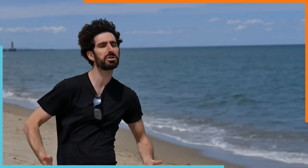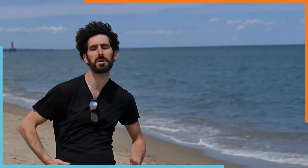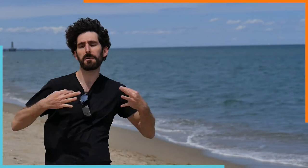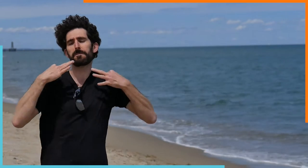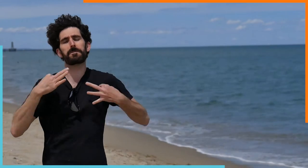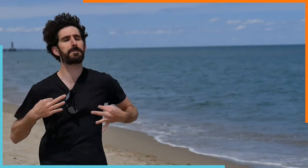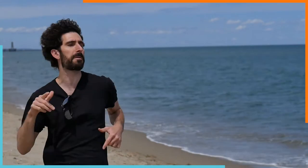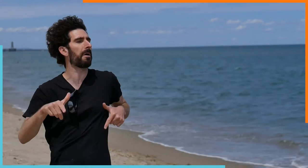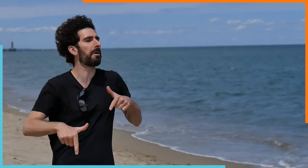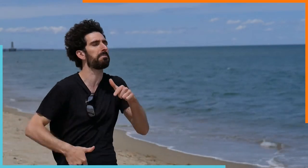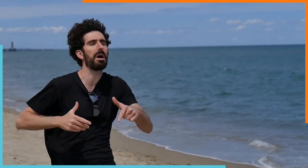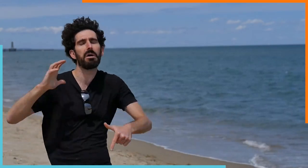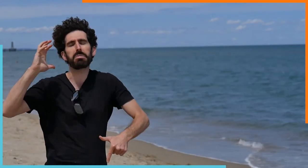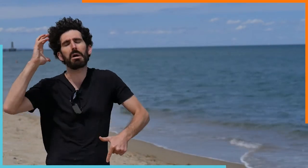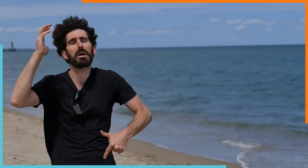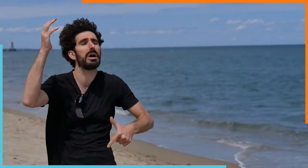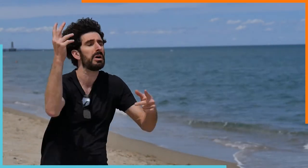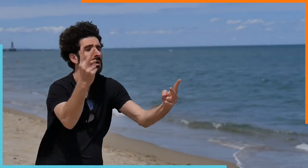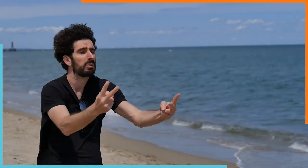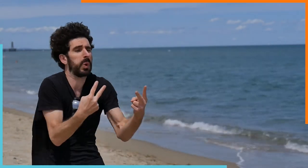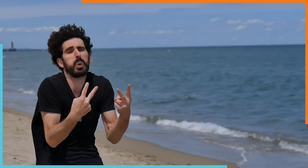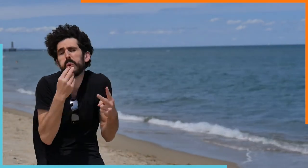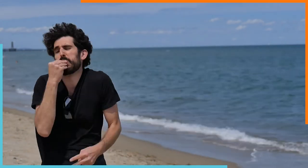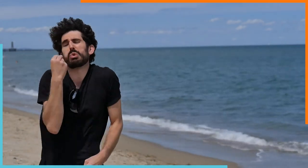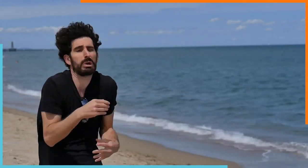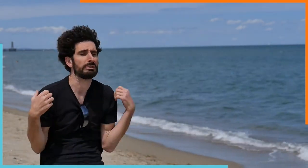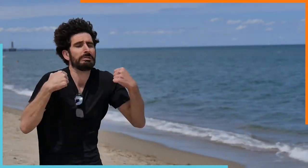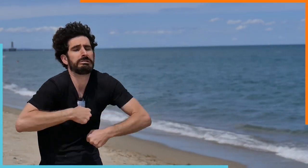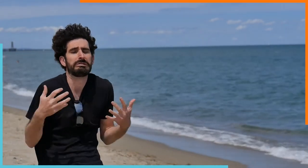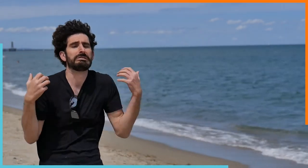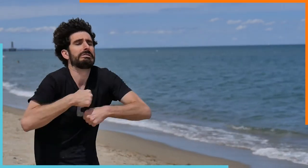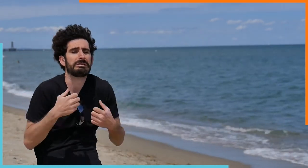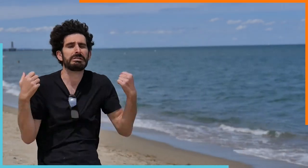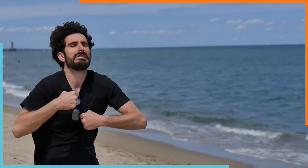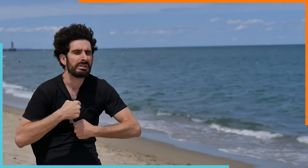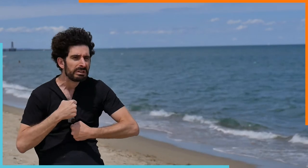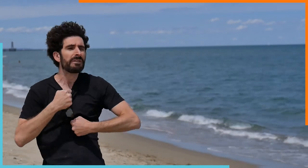débardeur et marchent sous le soleil. D'un coup le Mistral froid surgit. Ils se recouvrent de vêtements